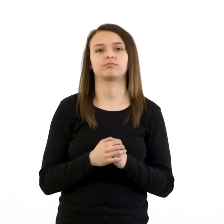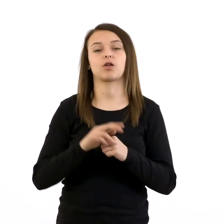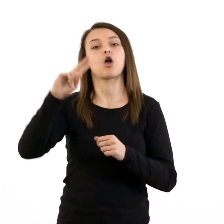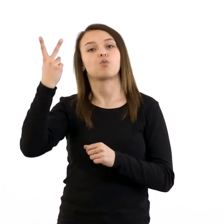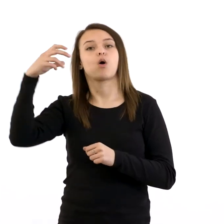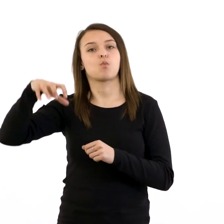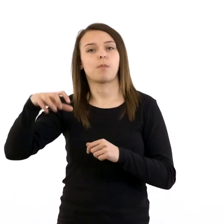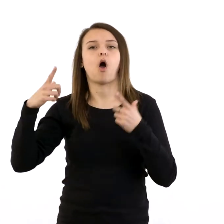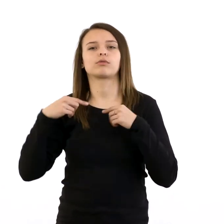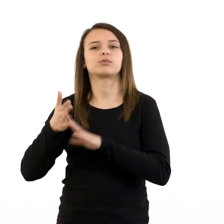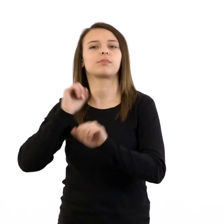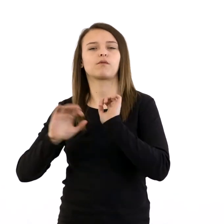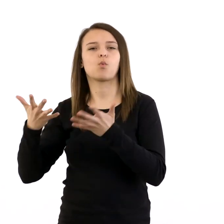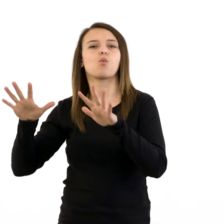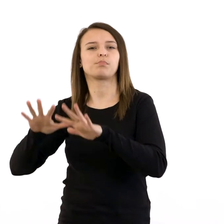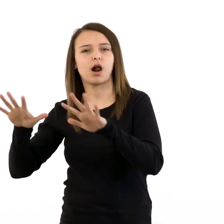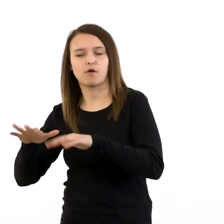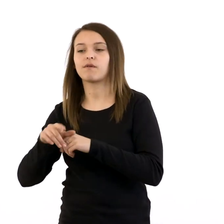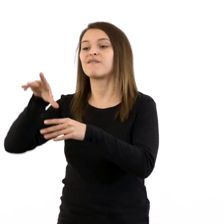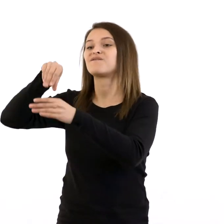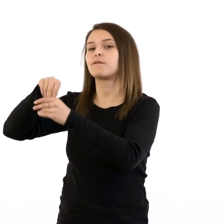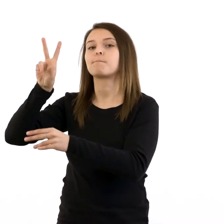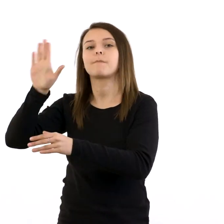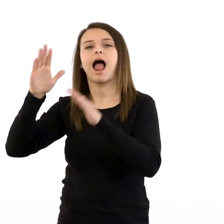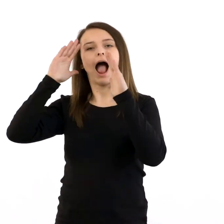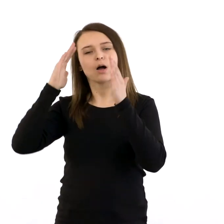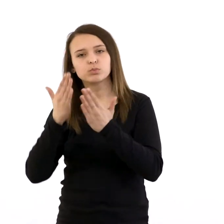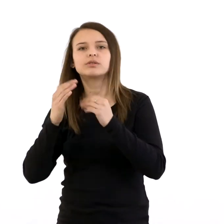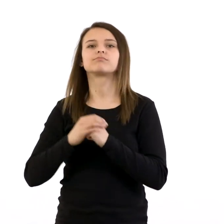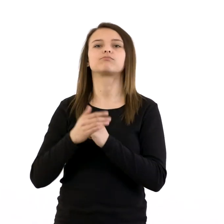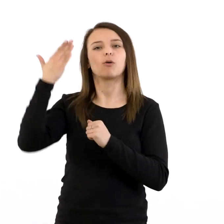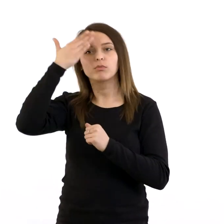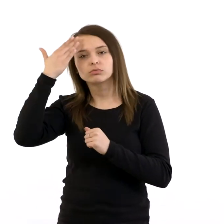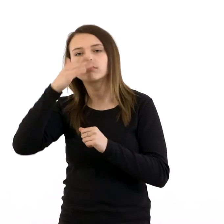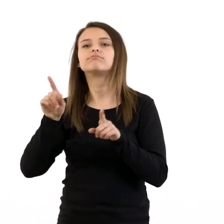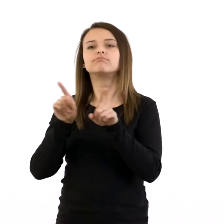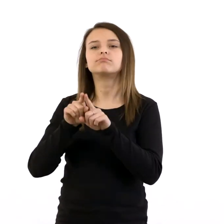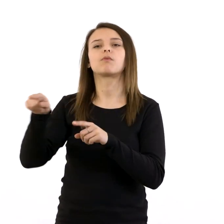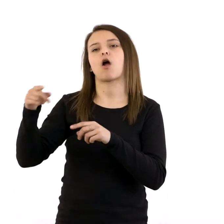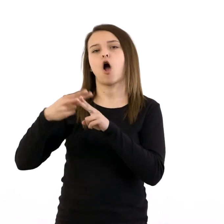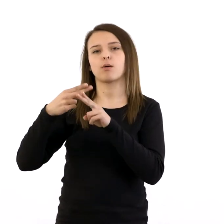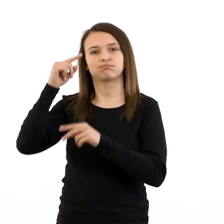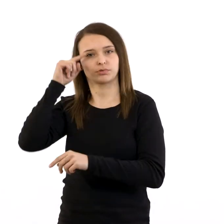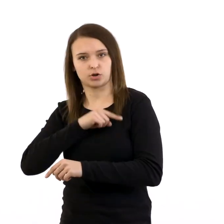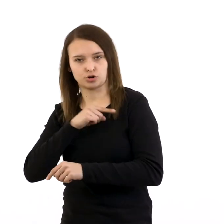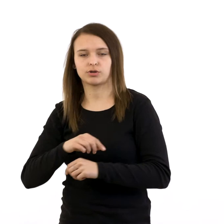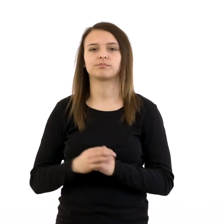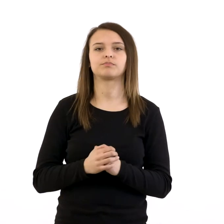z umiarkowanym stopniem niepełnosprawności (autyzm, upośledzenie umysłowe lub choroby psychiczne).